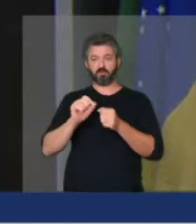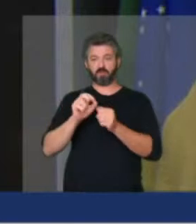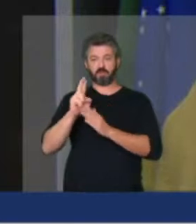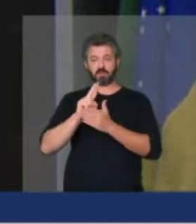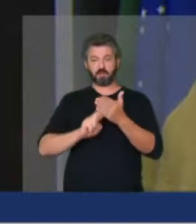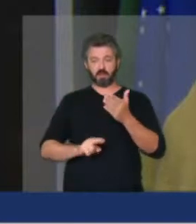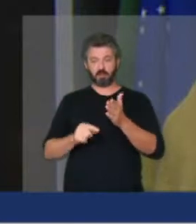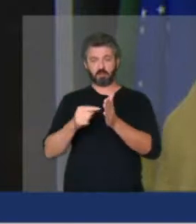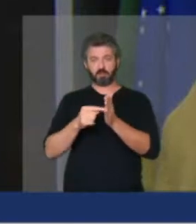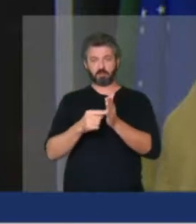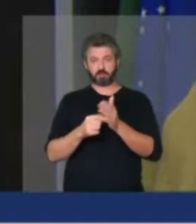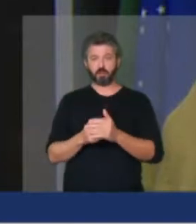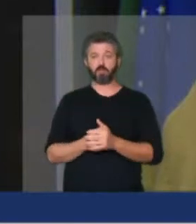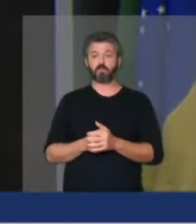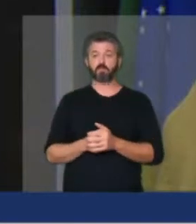PARA QUE A GENTE PUDESSE CONSTRUIR O TEXTO POSSÍVEL.